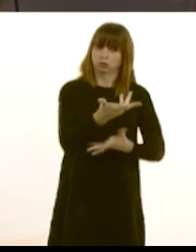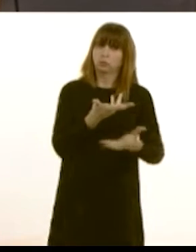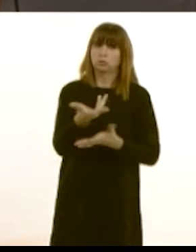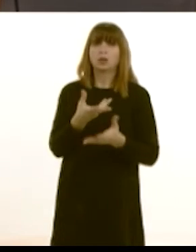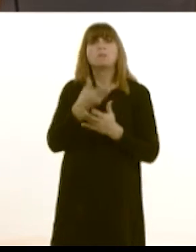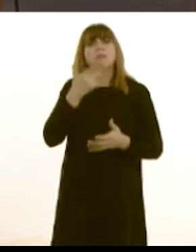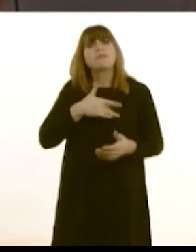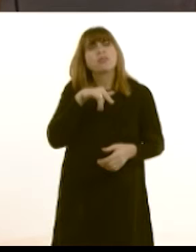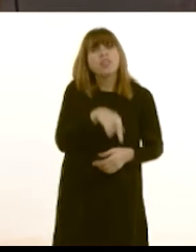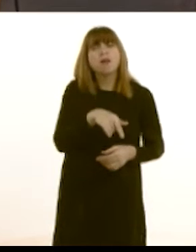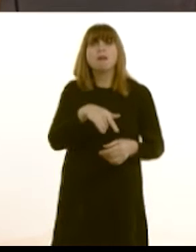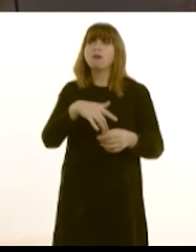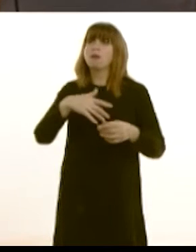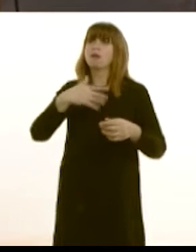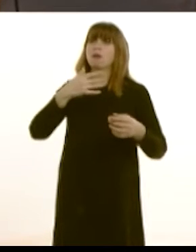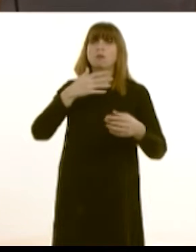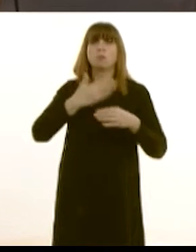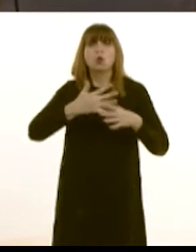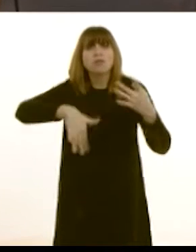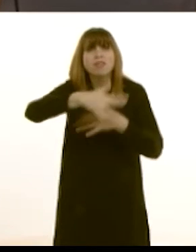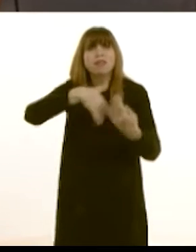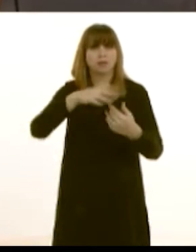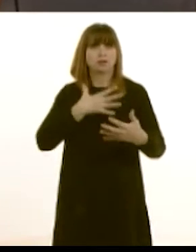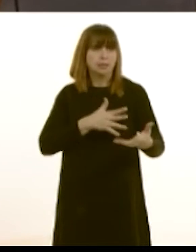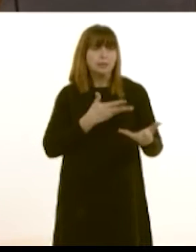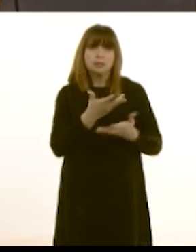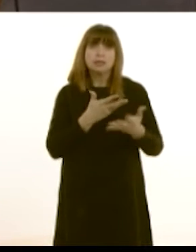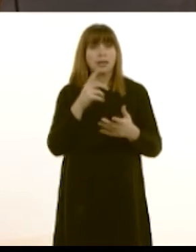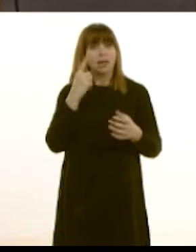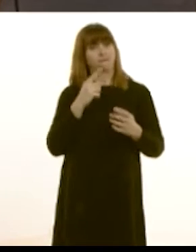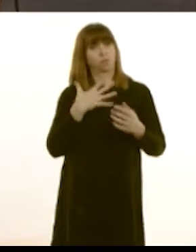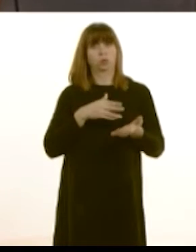Asedau awdurdodau lleol yw asedau cyhoeddus, ac felly dylai cynghorau siarad a chysylltu